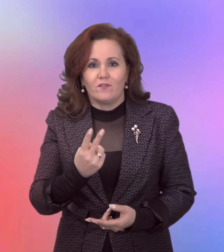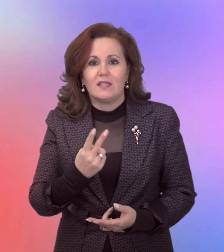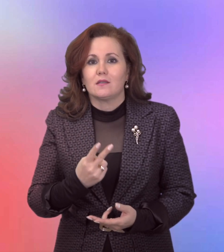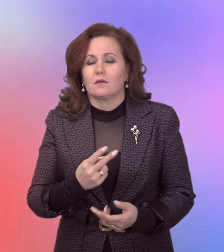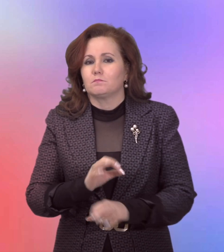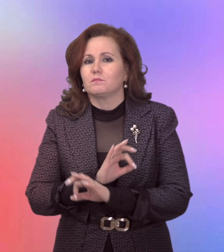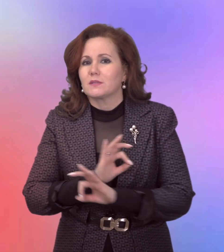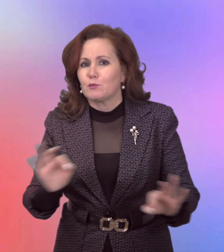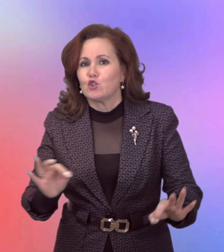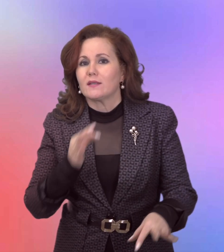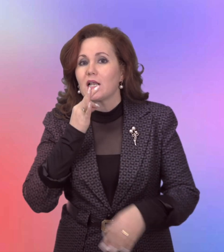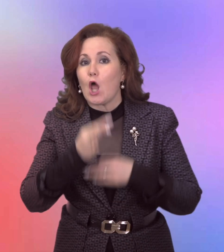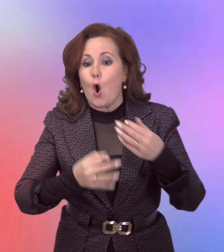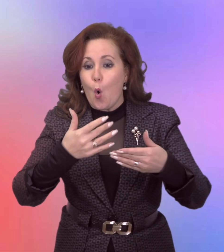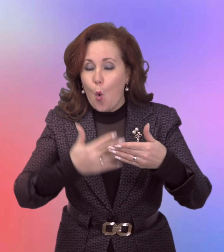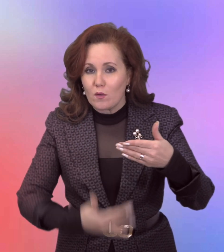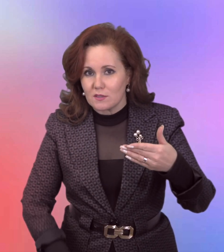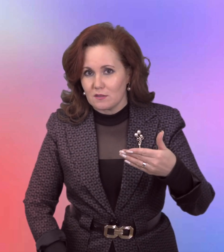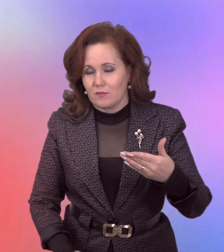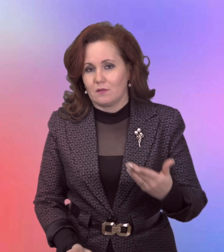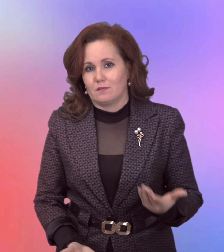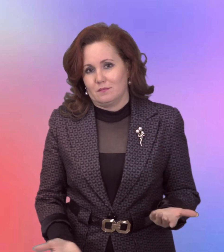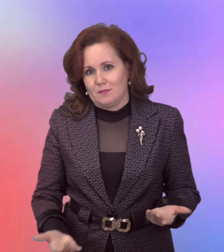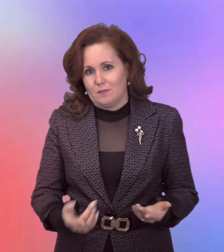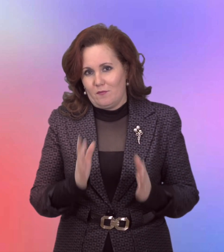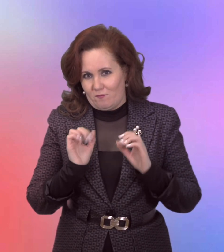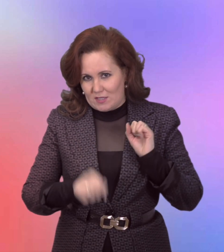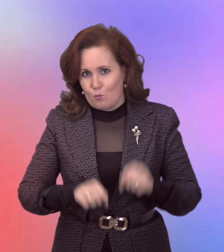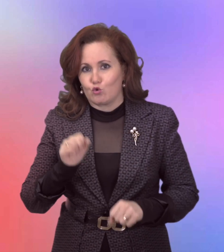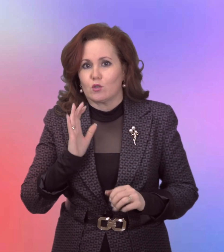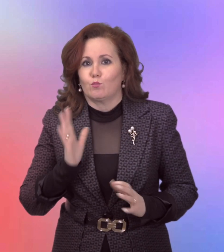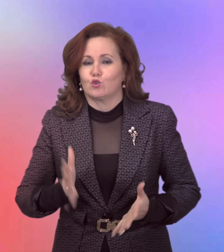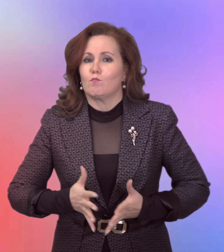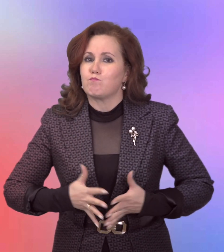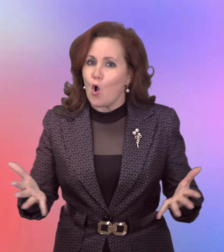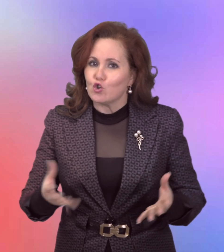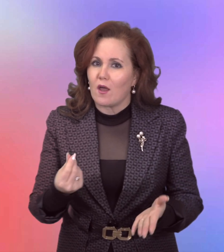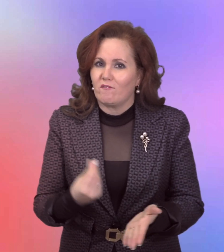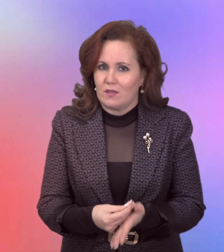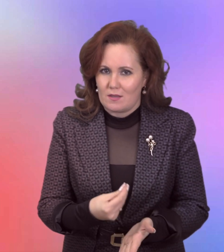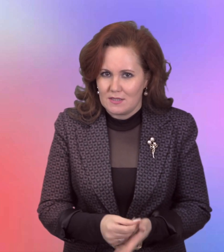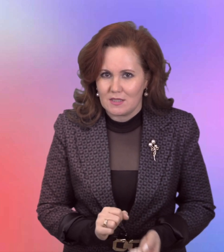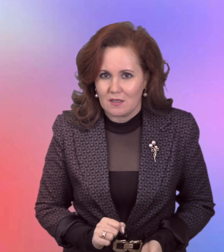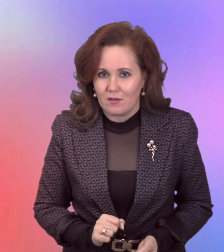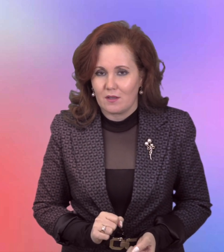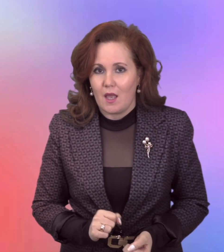видят замечательные отзывы — от этого возможно и финансирование будем большим!